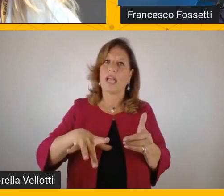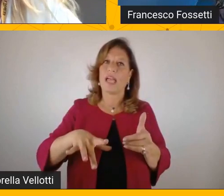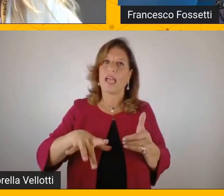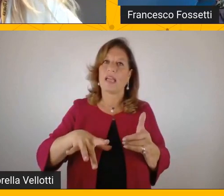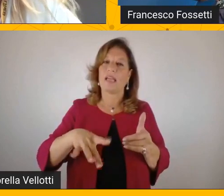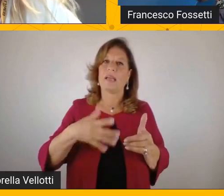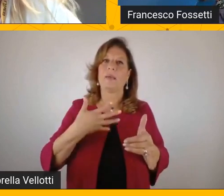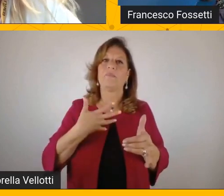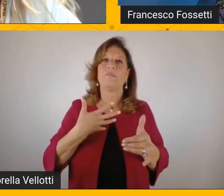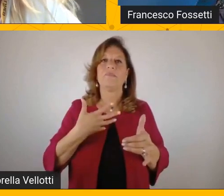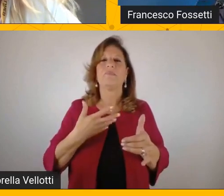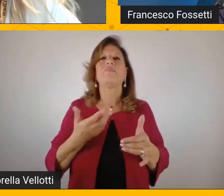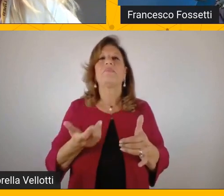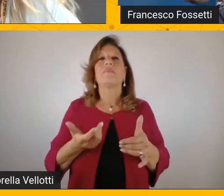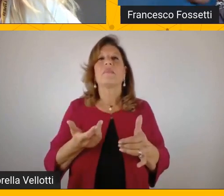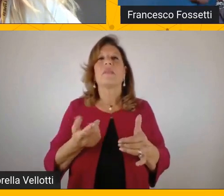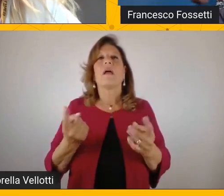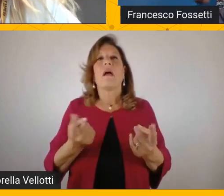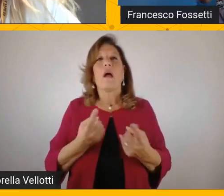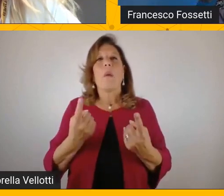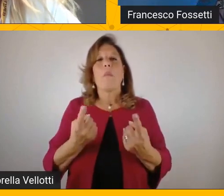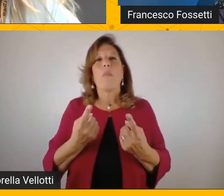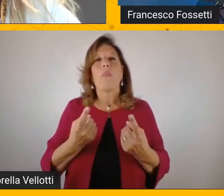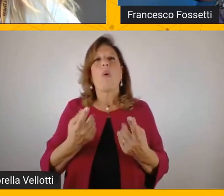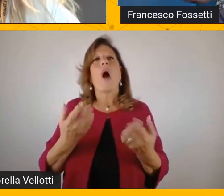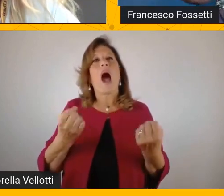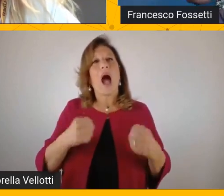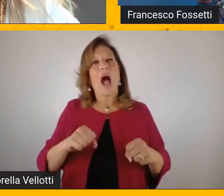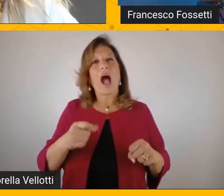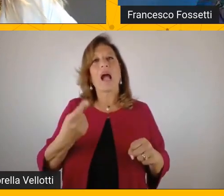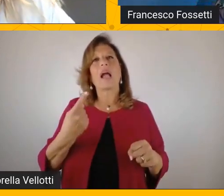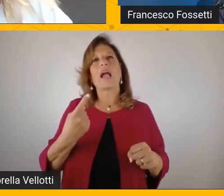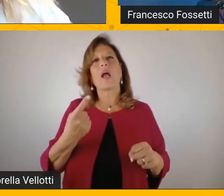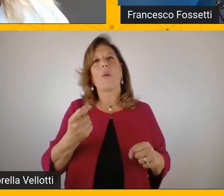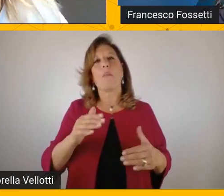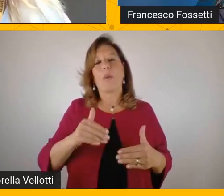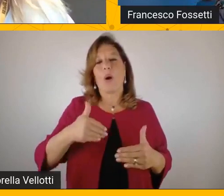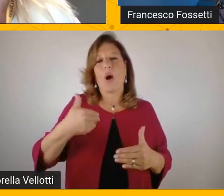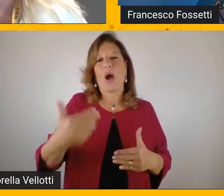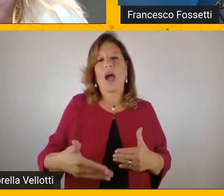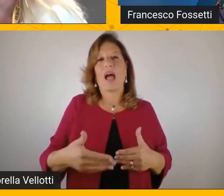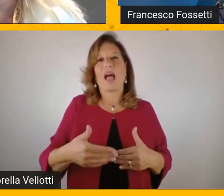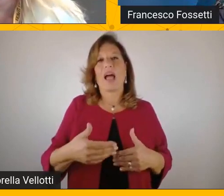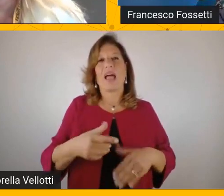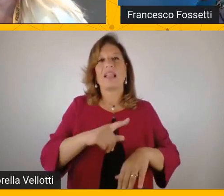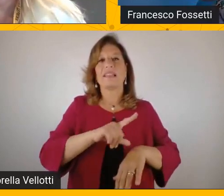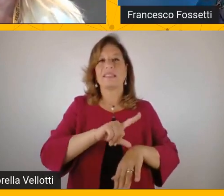e magari insomma anche hm buttarsi un po' buttare il